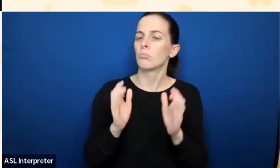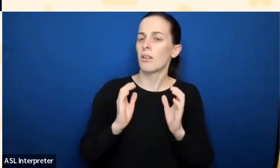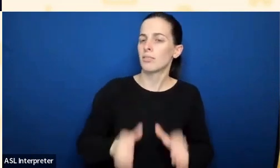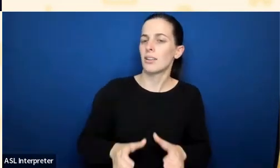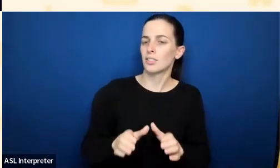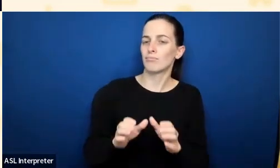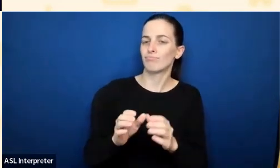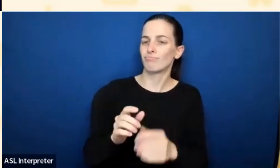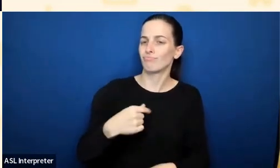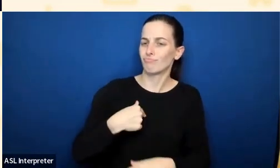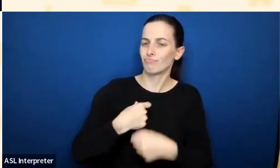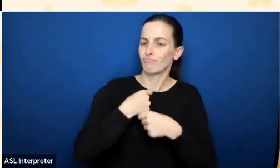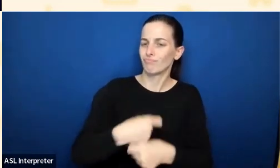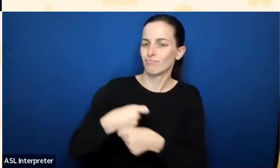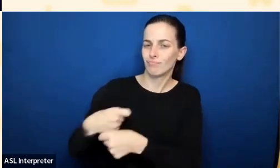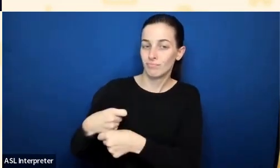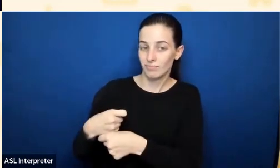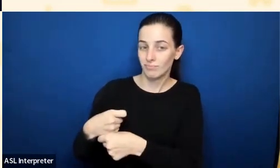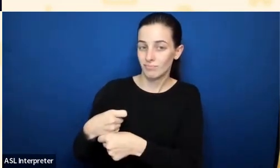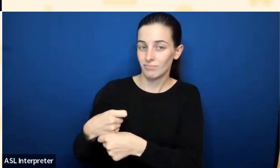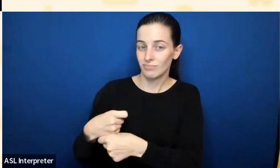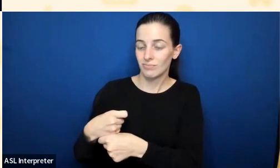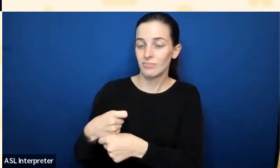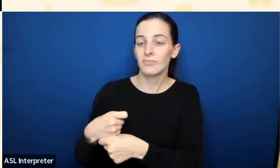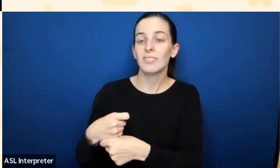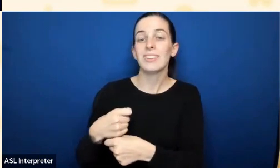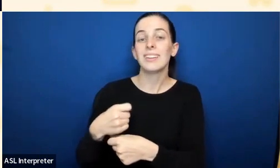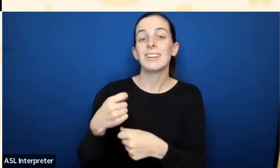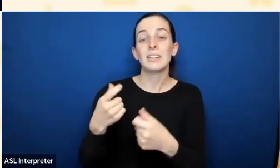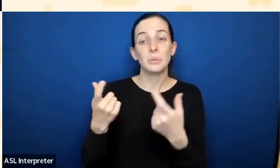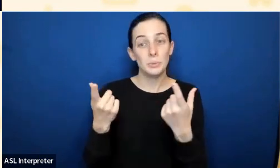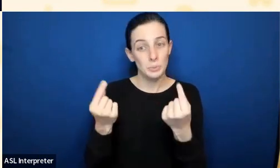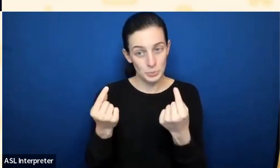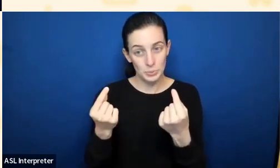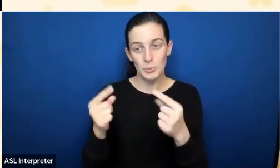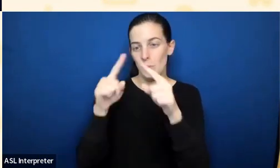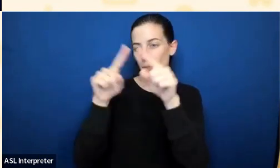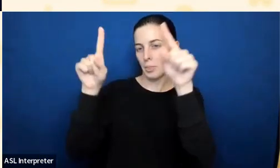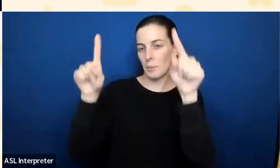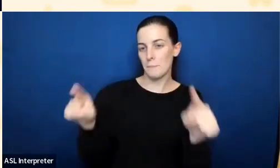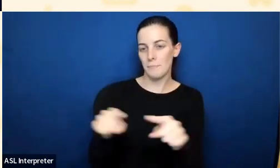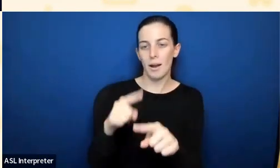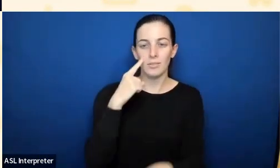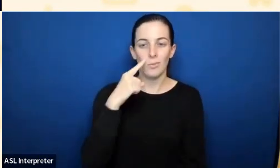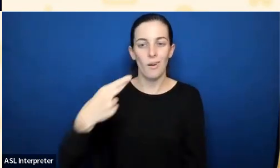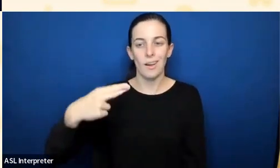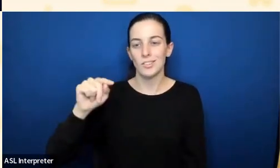Y lo que eso me permite hacer es manejar todo a través de la edición tradicional del sitio completo,